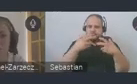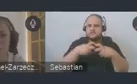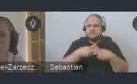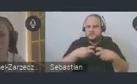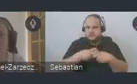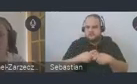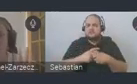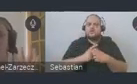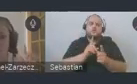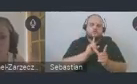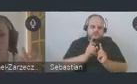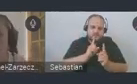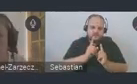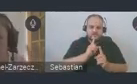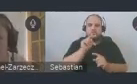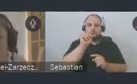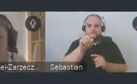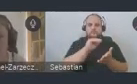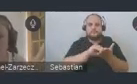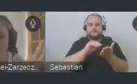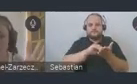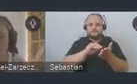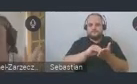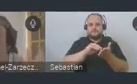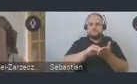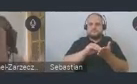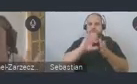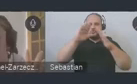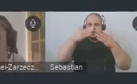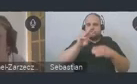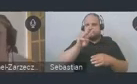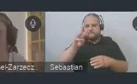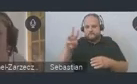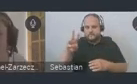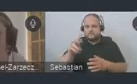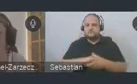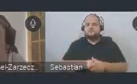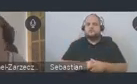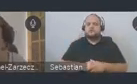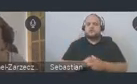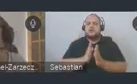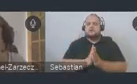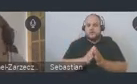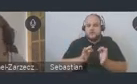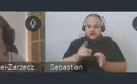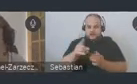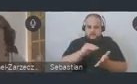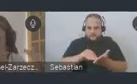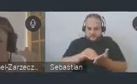omawiam "Tu wpisuję adres strony www", I proszę "Teraz wy wpiszcie ten adres u siebie".